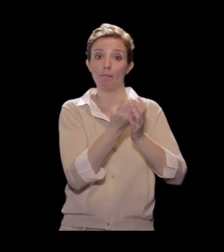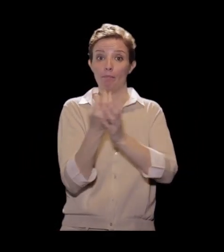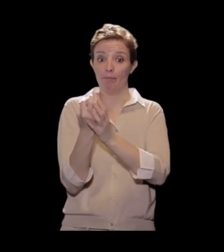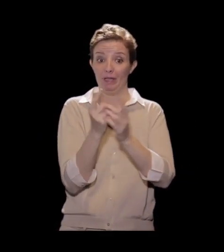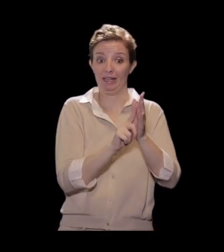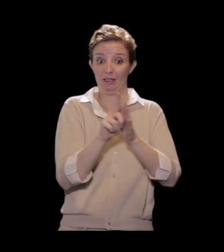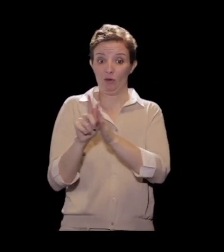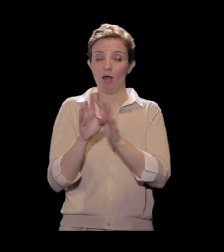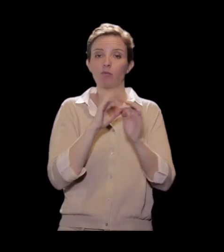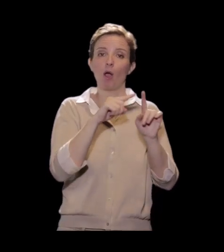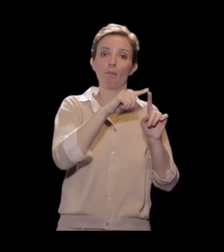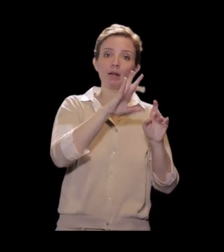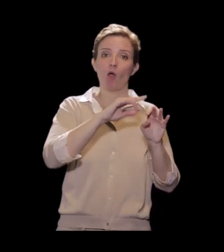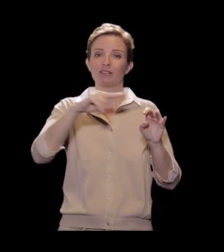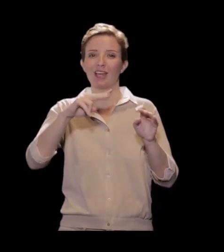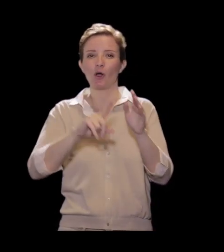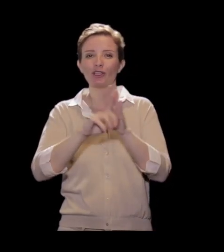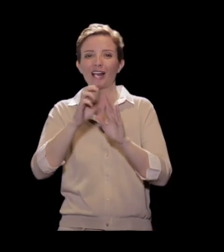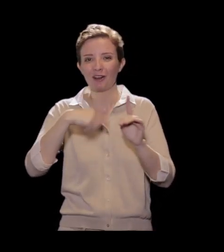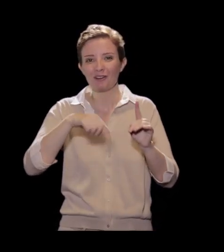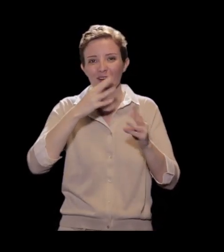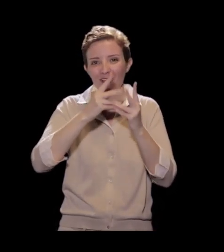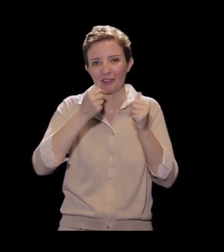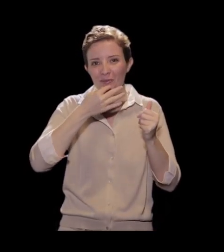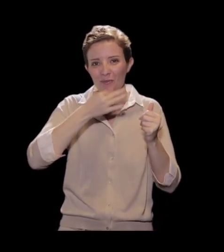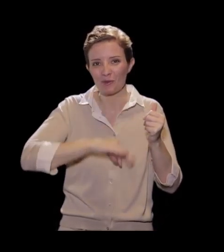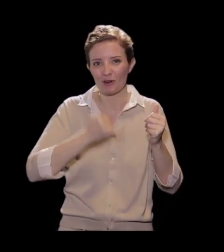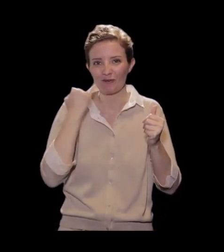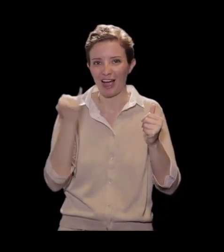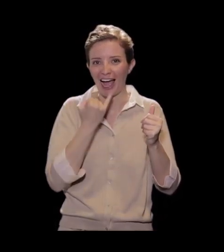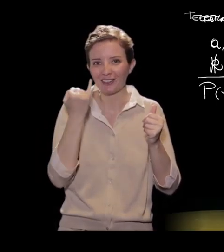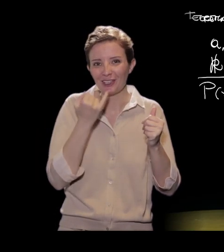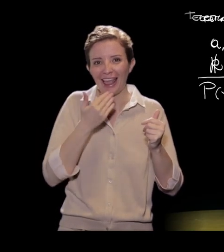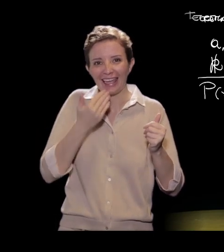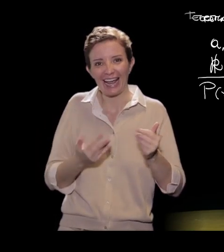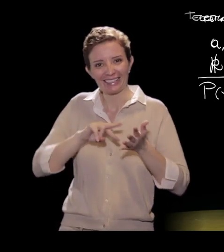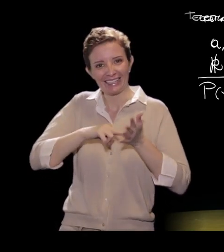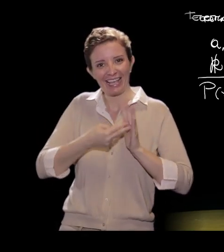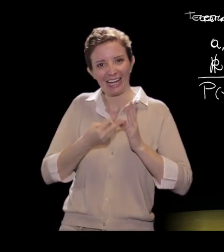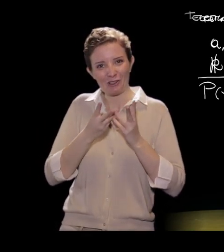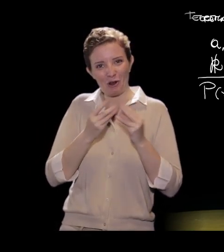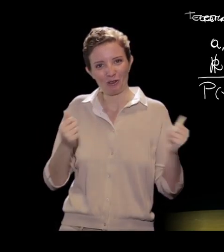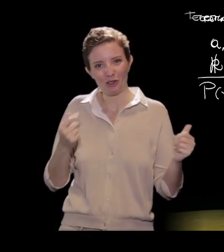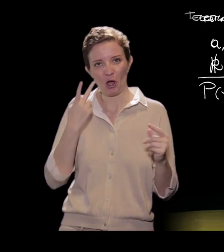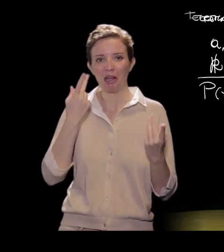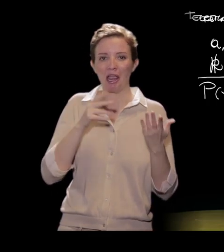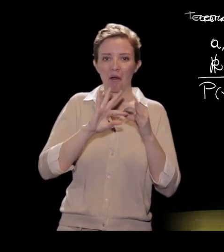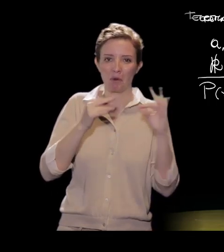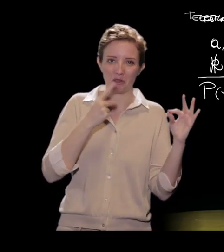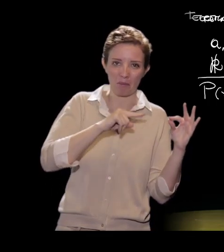Questi li risolviamo agevolmente con tutte le tecniche di soluzione delle equazioni di primo e secondo grado.